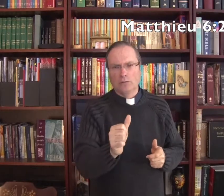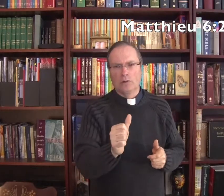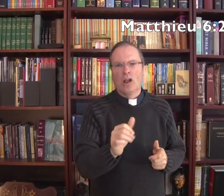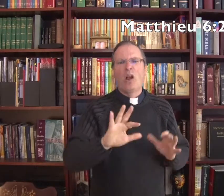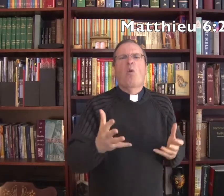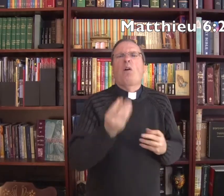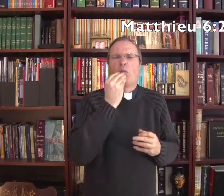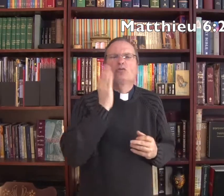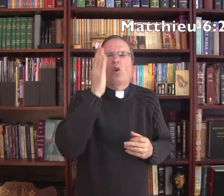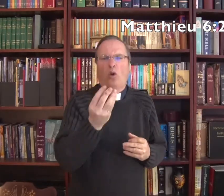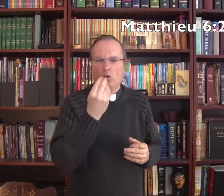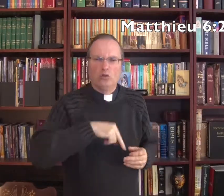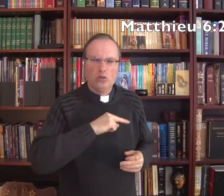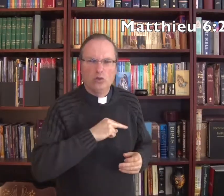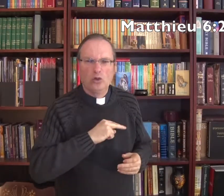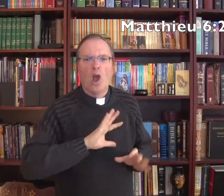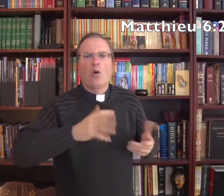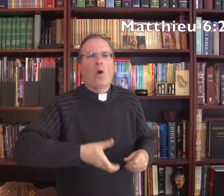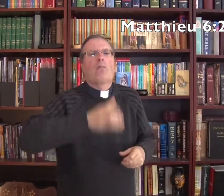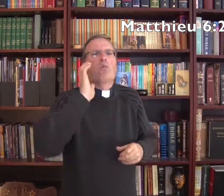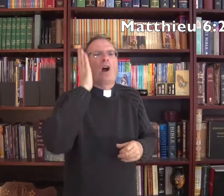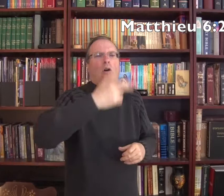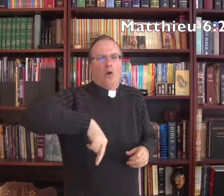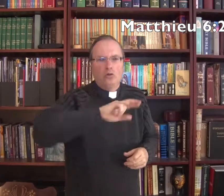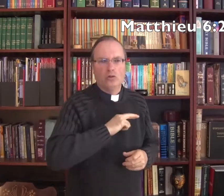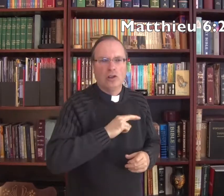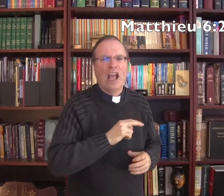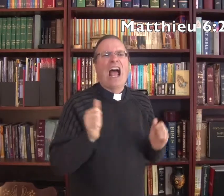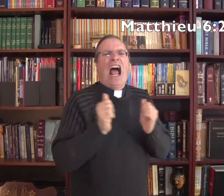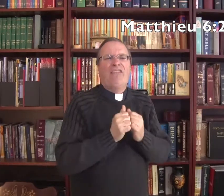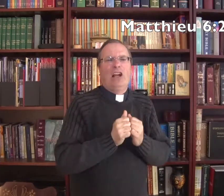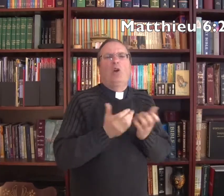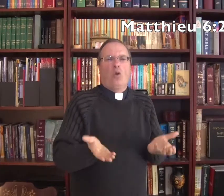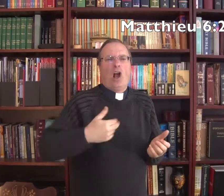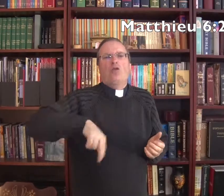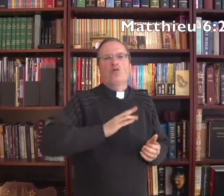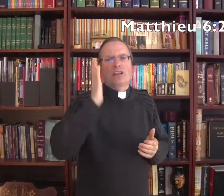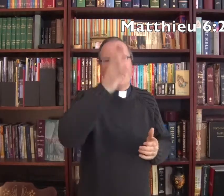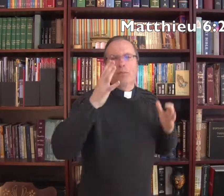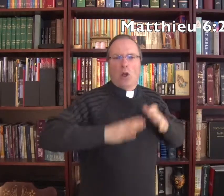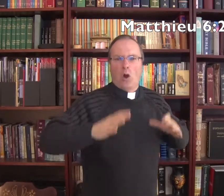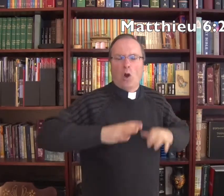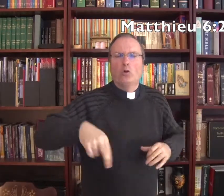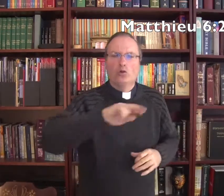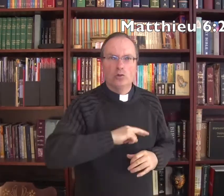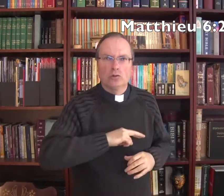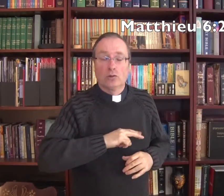‘Que mangerons-nous? Que boirons-nous? Avec quoi nous habillerons-nous?’